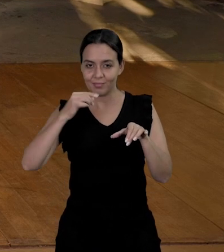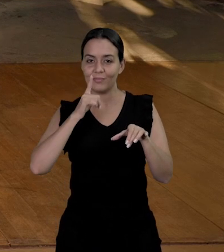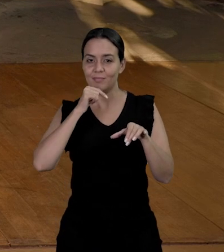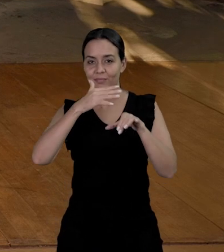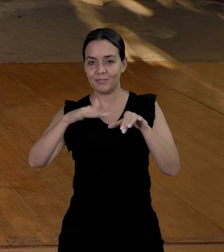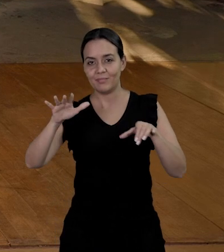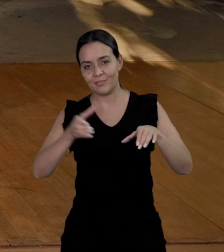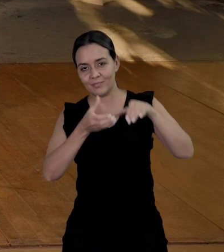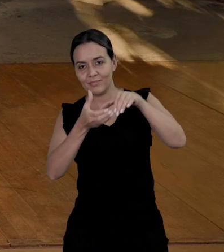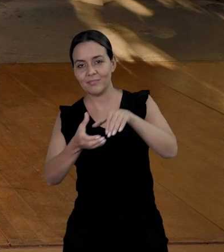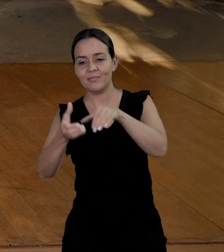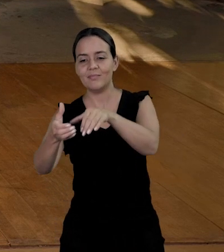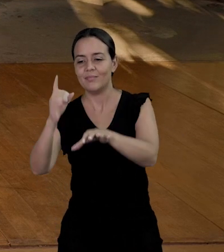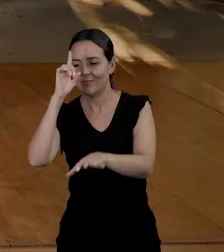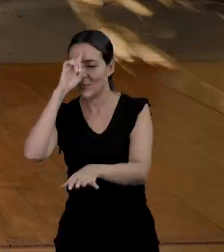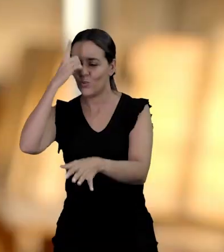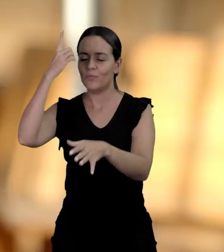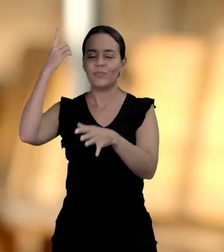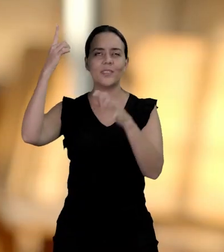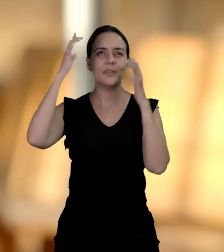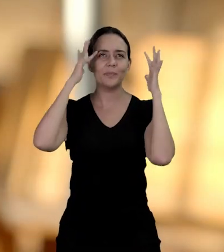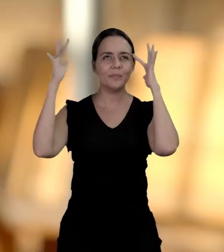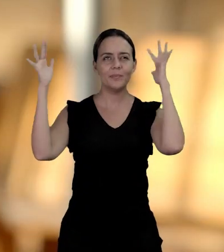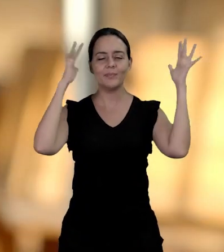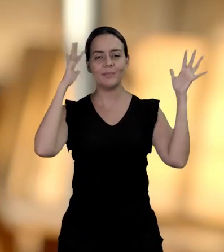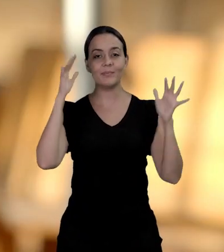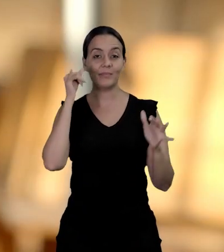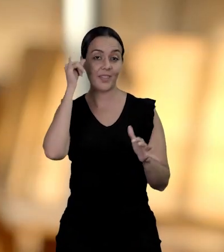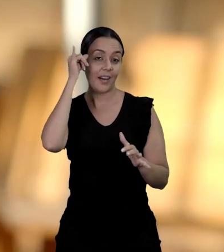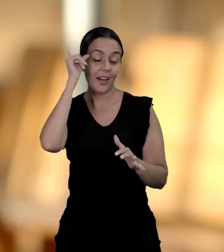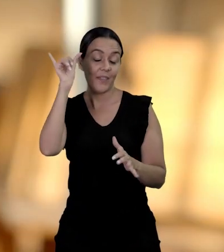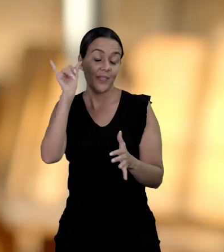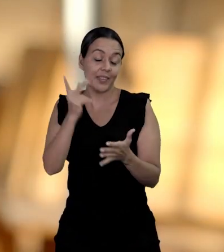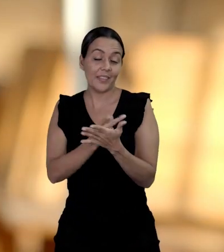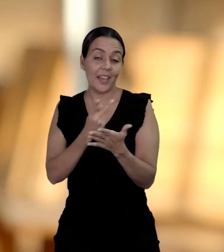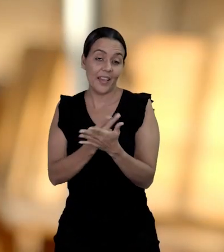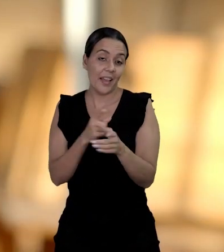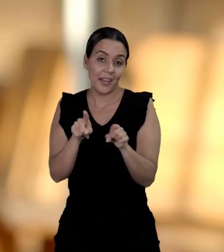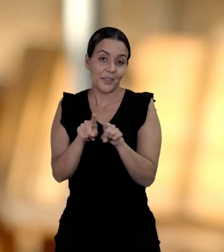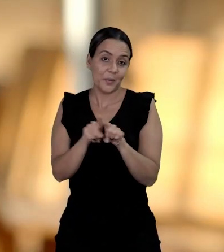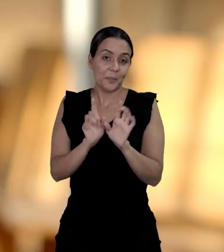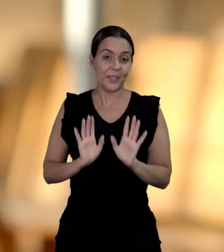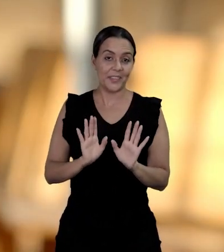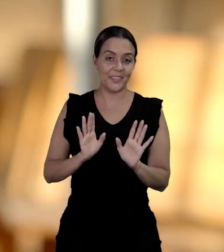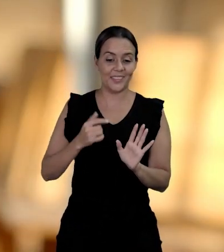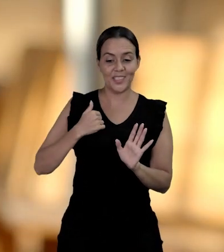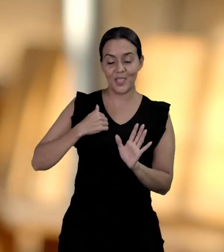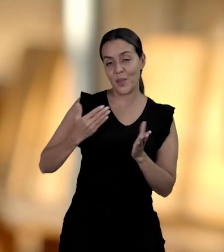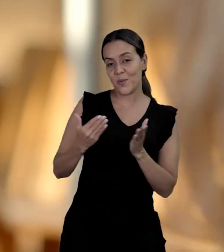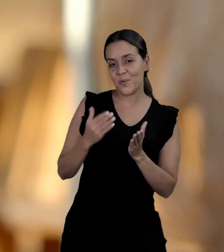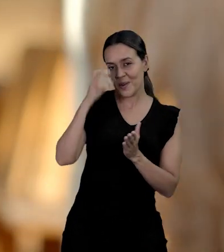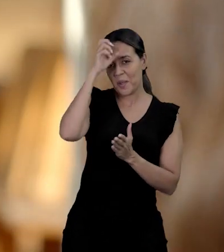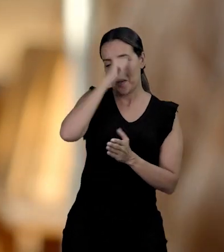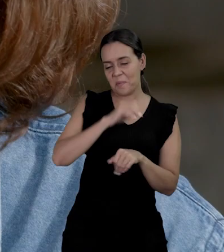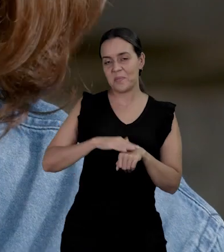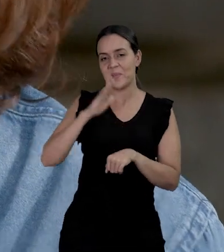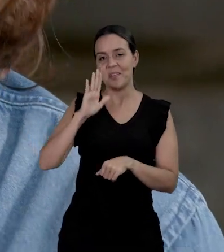na incerteza, também, né? Isso. E ideia é viver para ter um errar cada vez menos. E obrigado por me deixar menos errado.